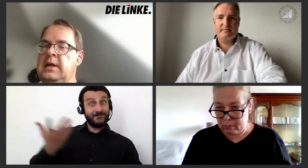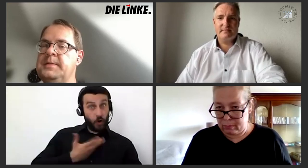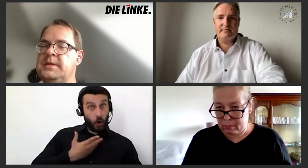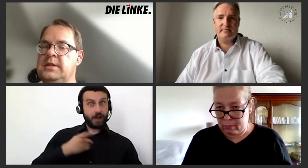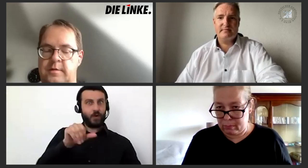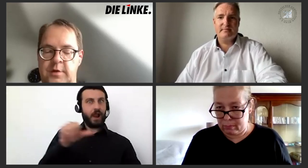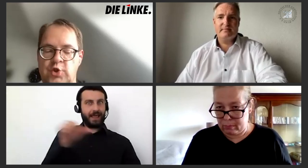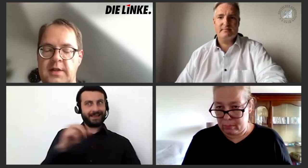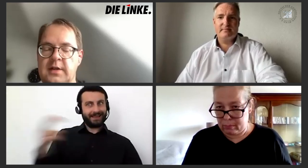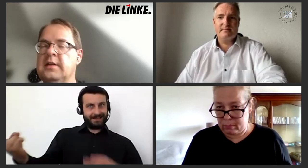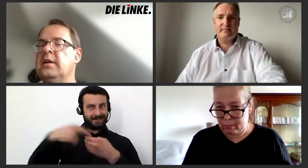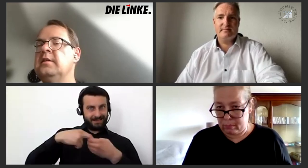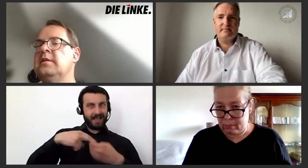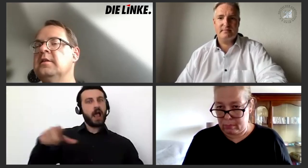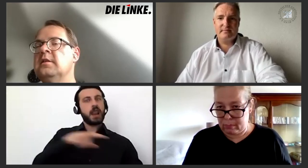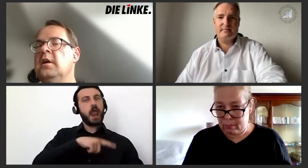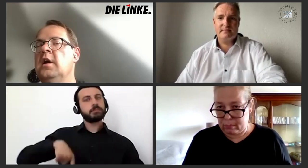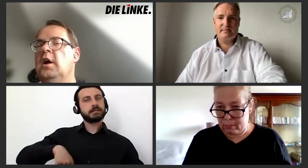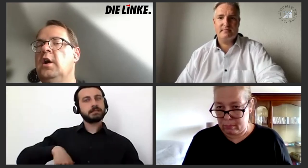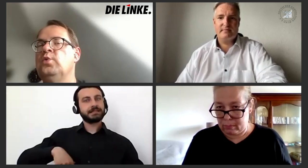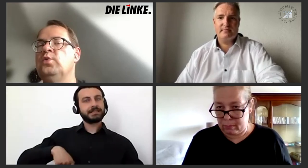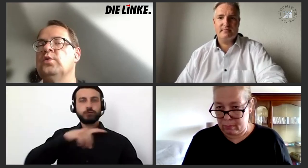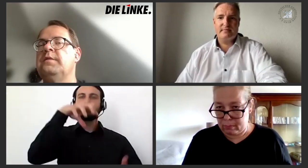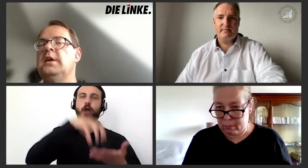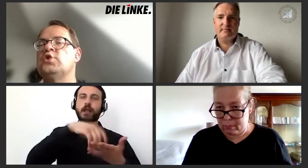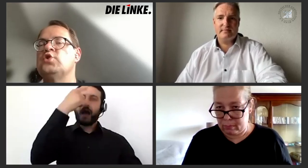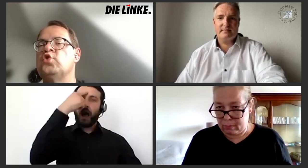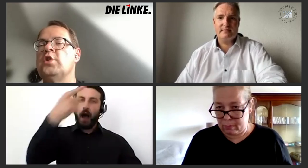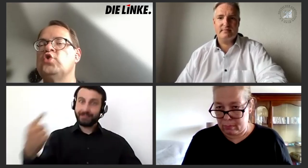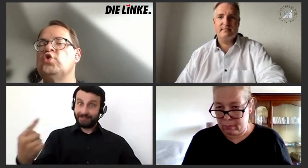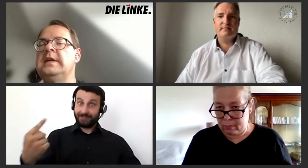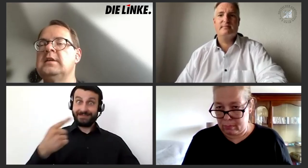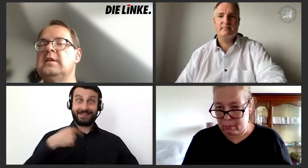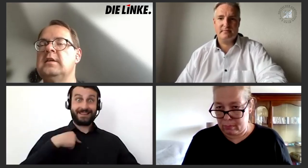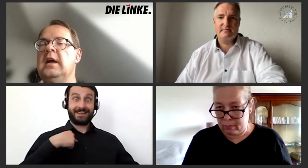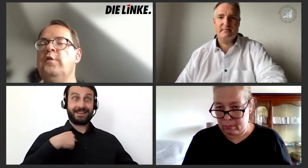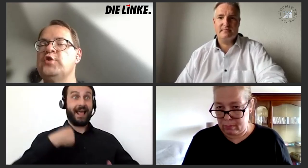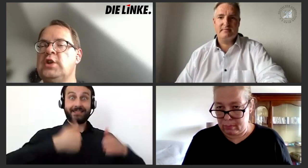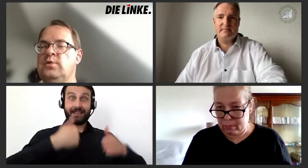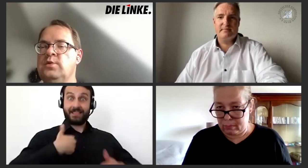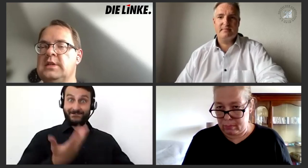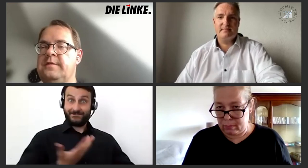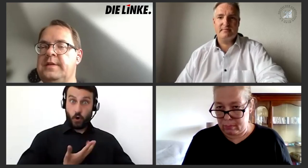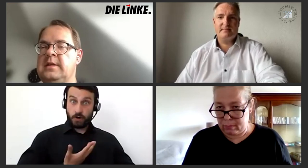uns für die LINKE in Leipzig für den Stadtrat kandidieren und dort war es schon schwierig die